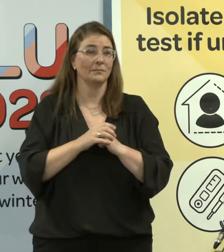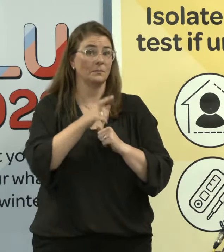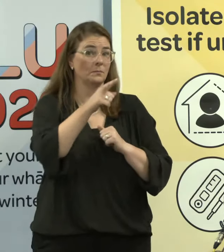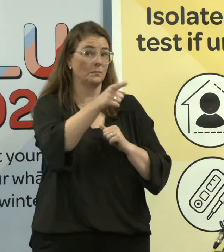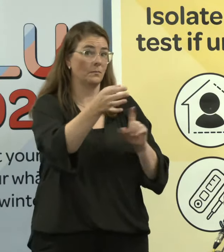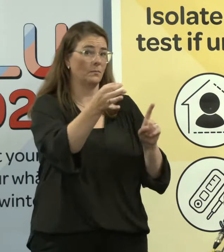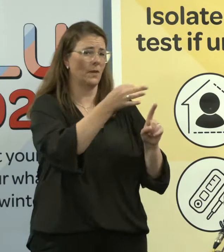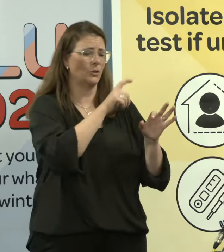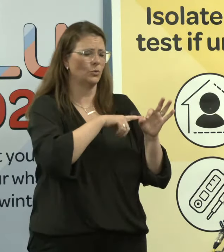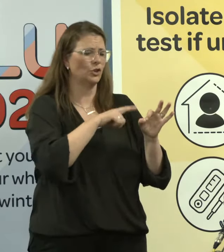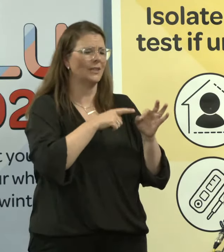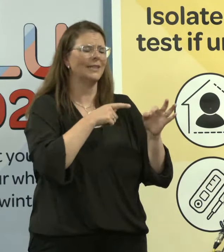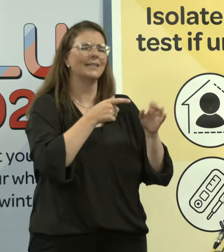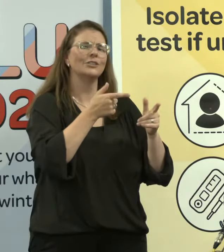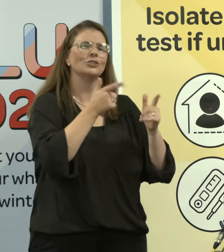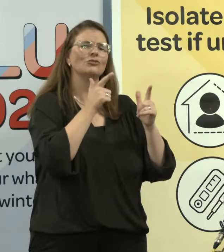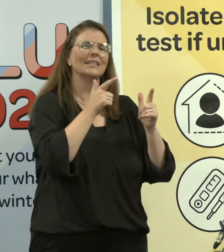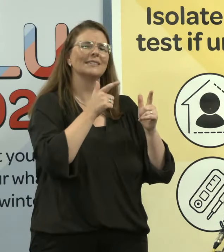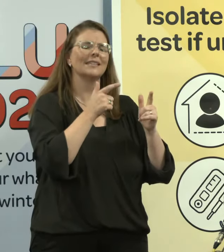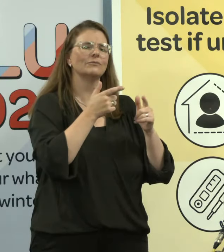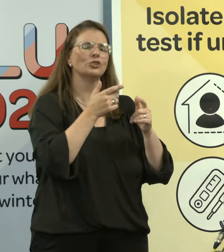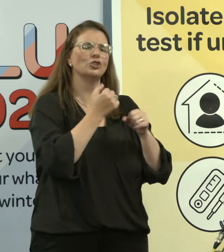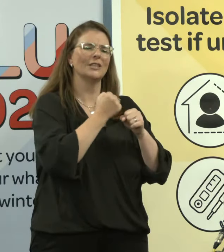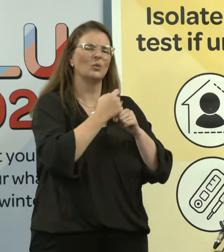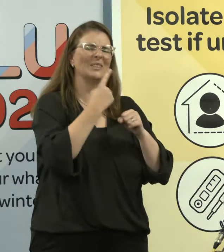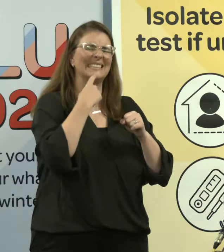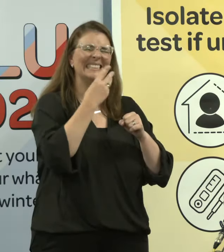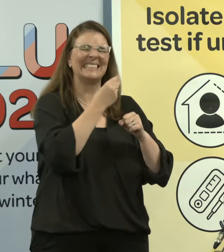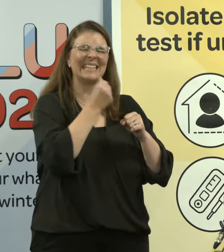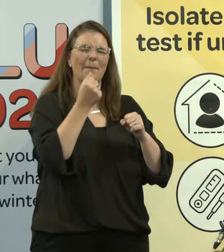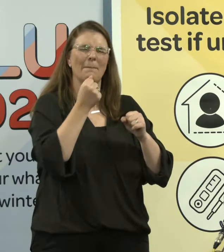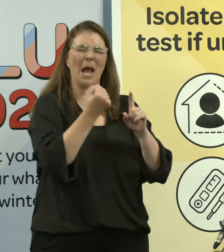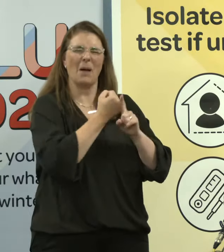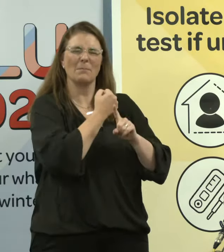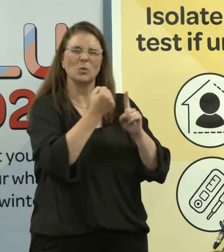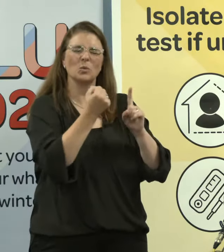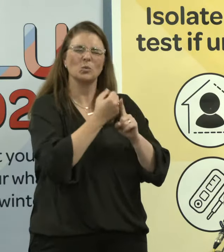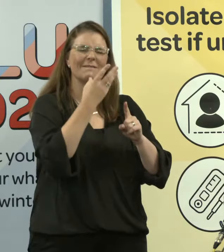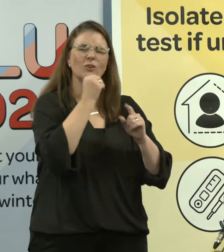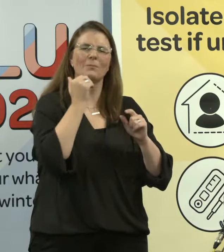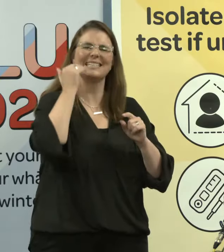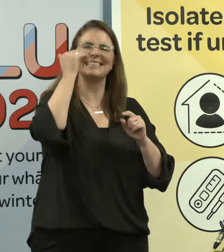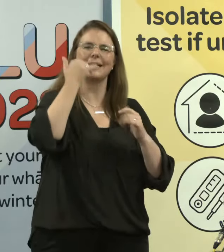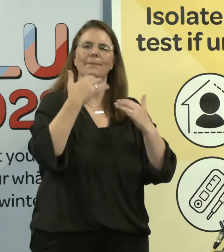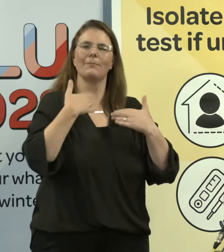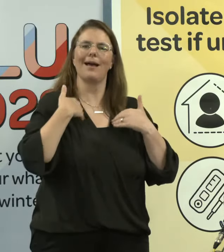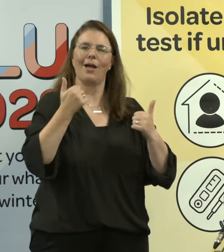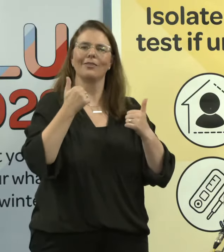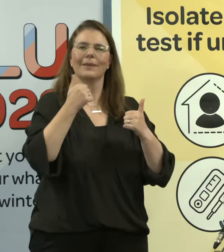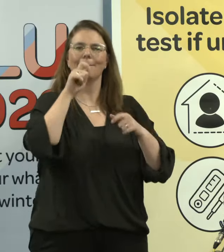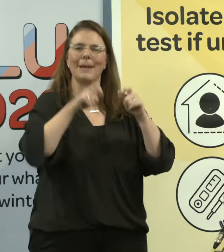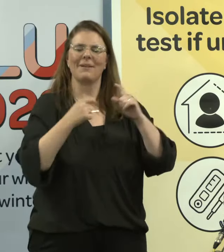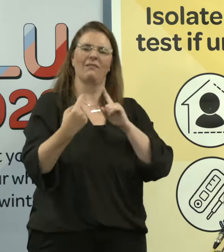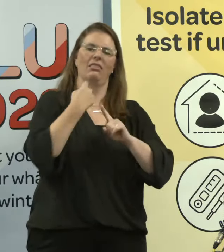te wa tika tenei ki te mawehe